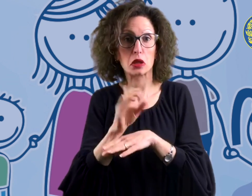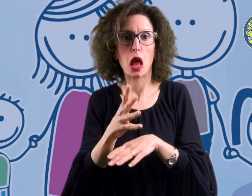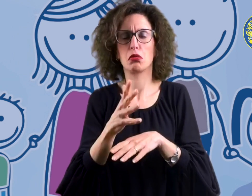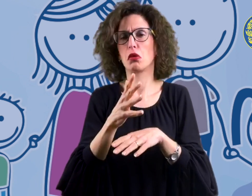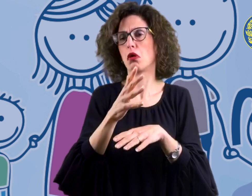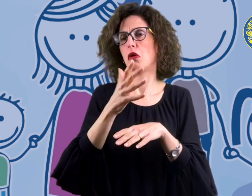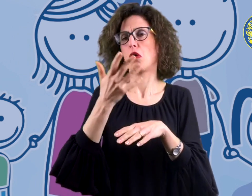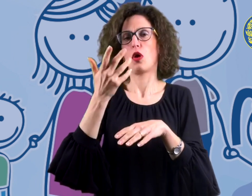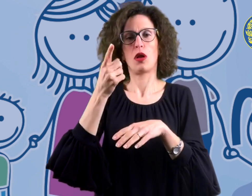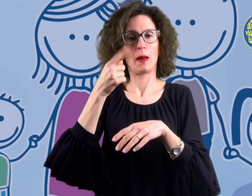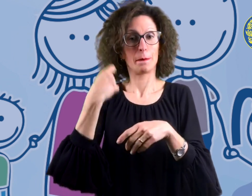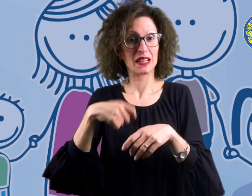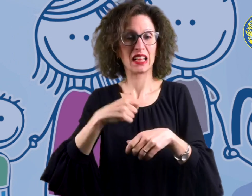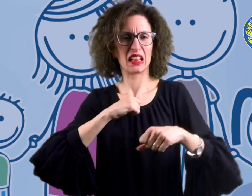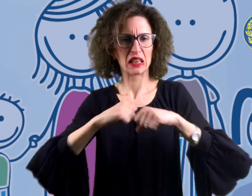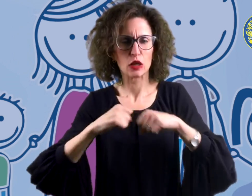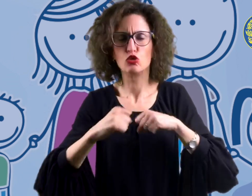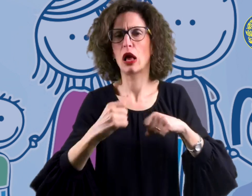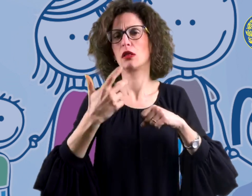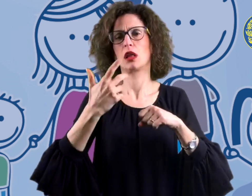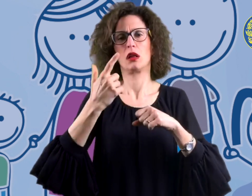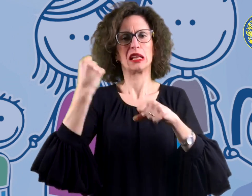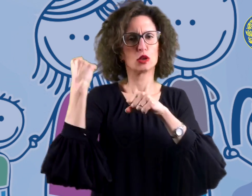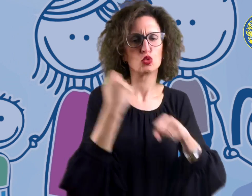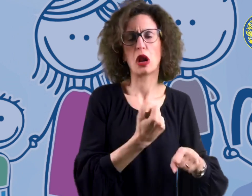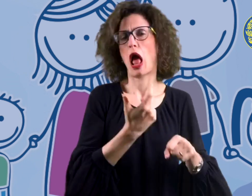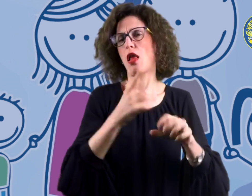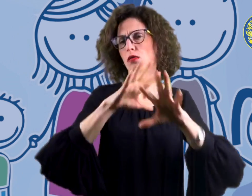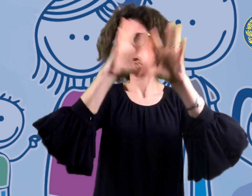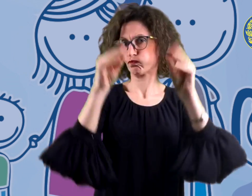presidenti dirigenti istituzioni.